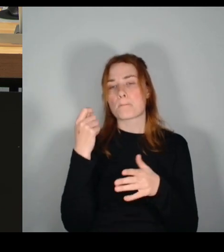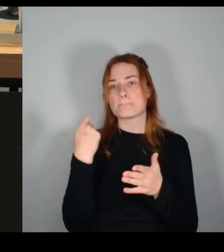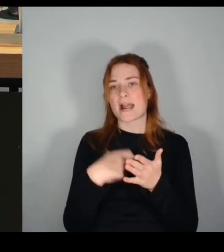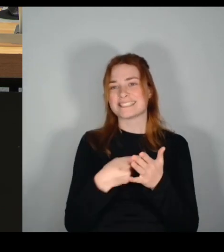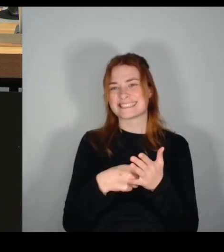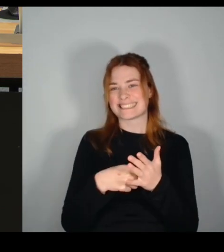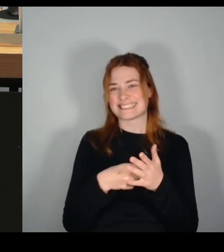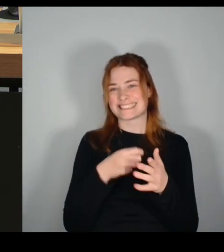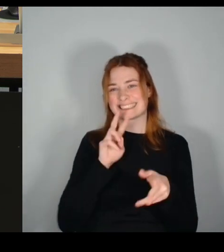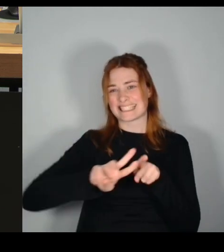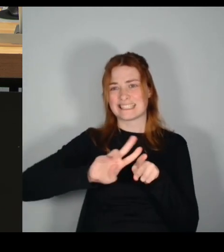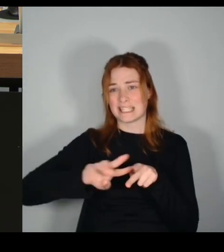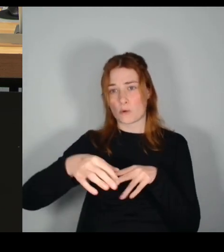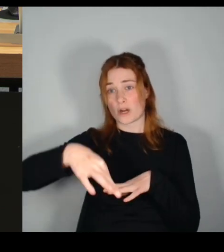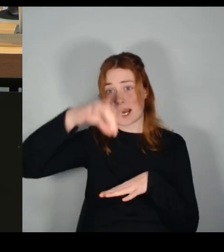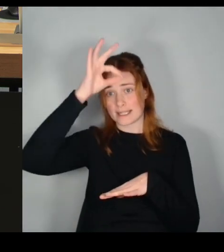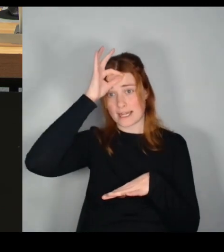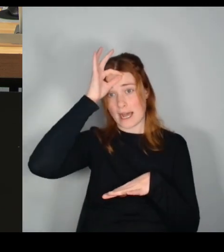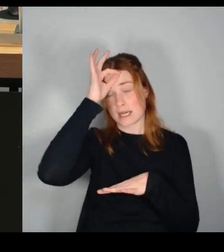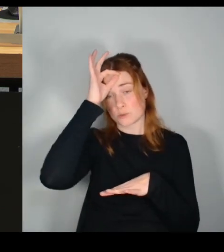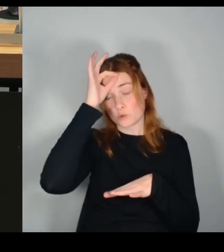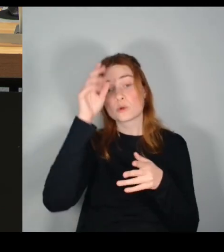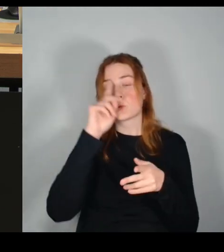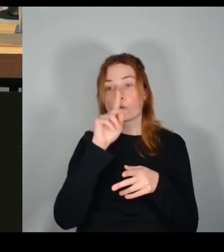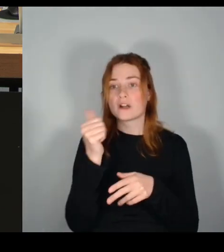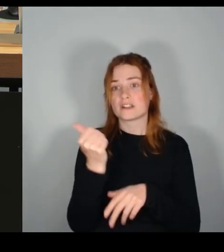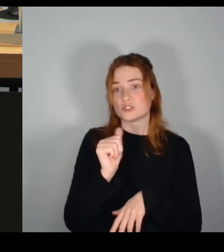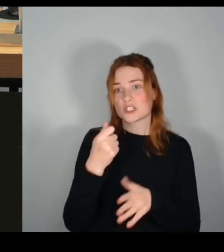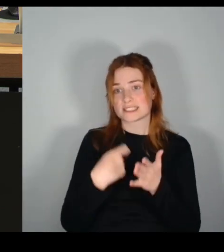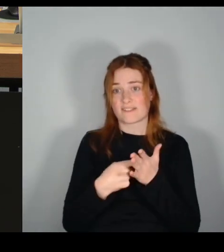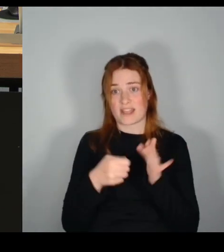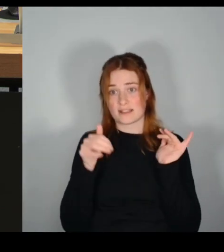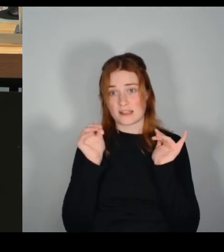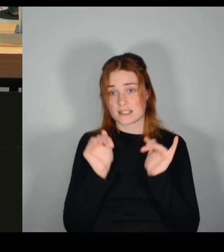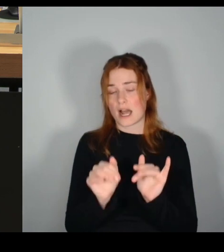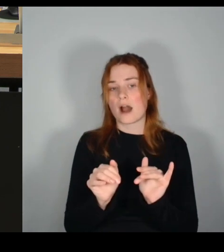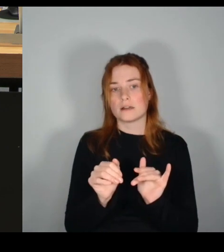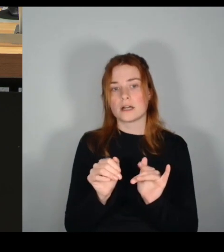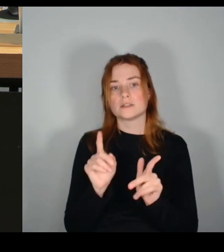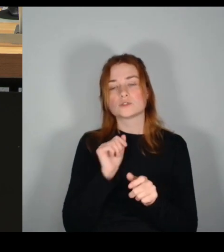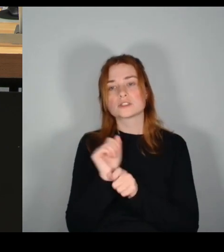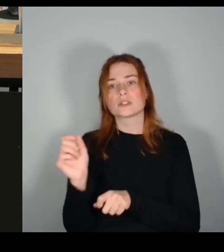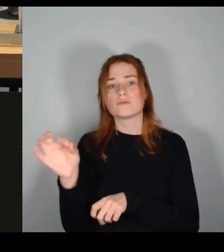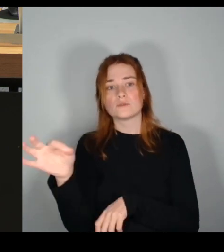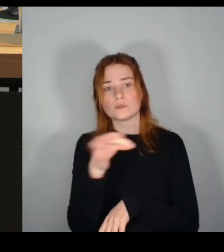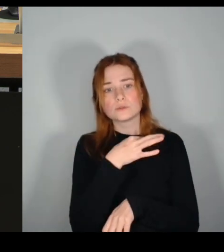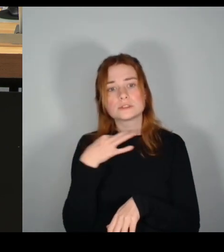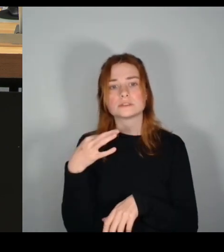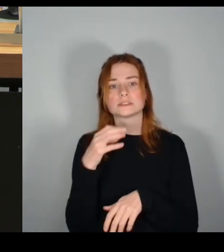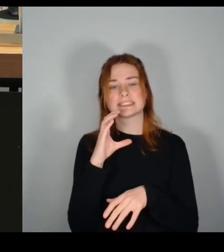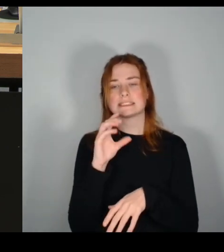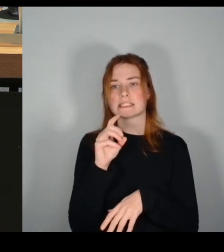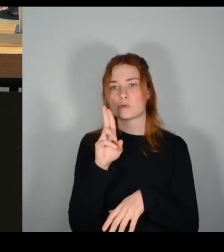Was ist mit uns als CDU Fraktion nicht geben wird, und das will ich nur deutlich machen, ist, dass wir sagen, wir geben